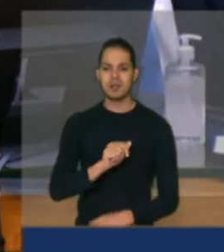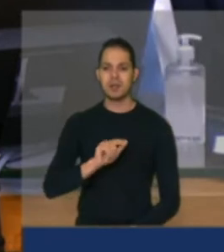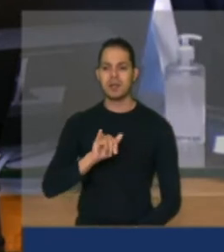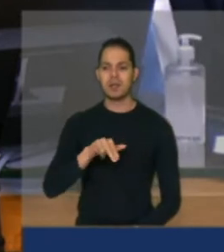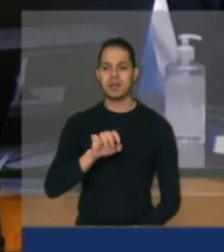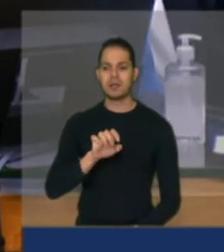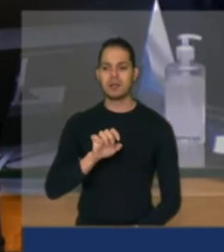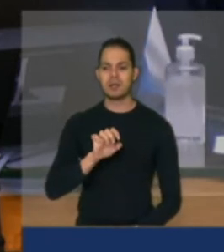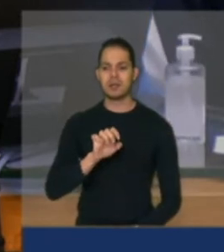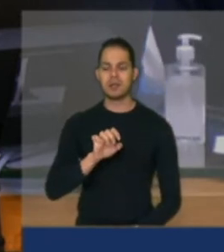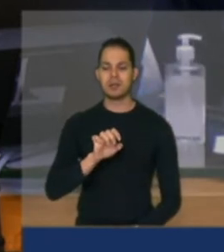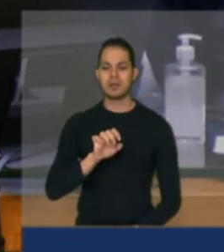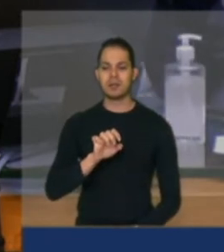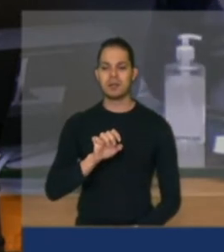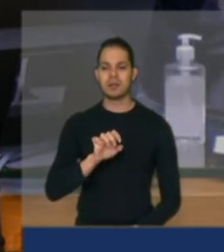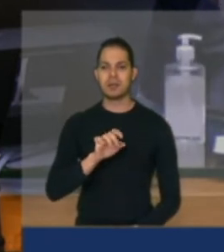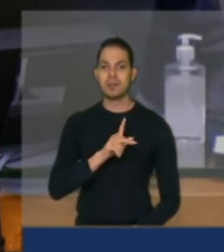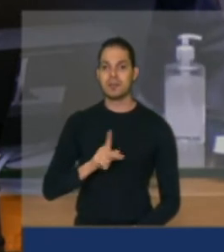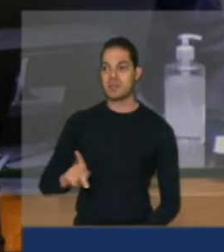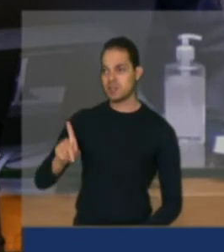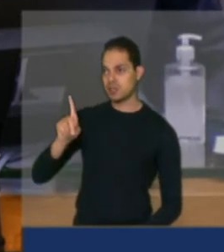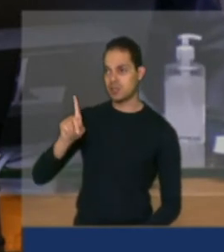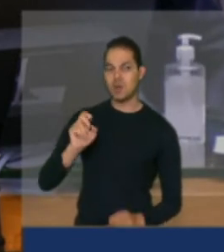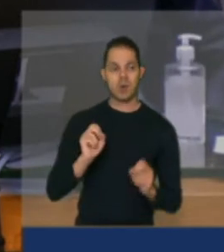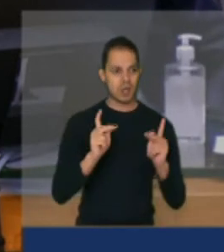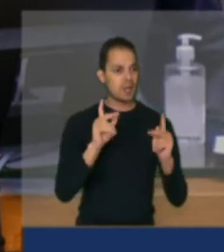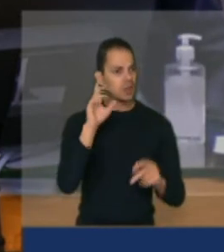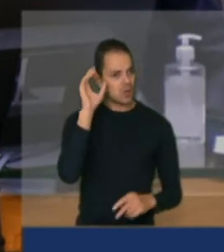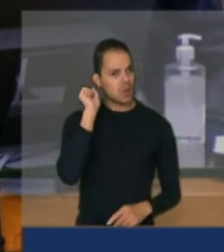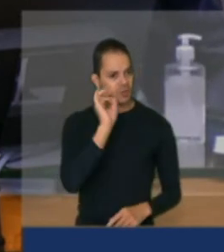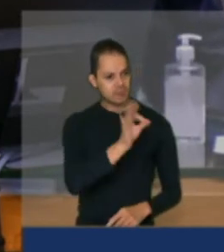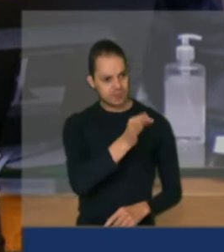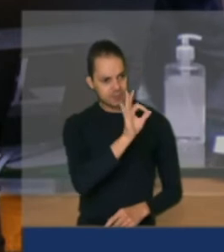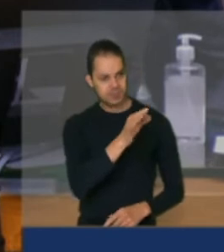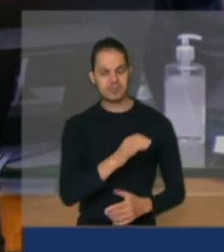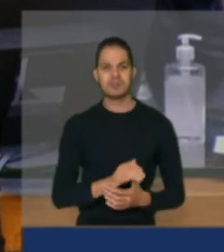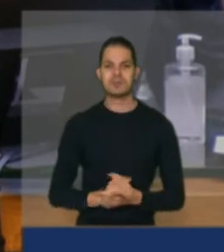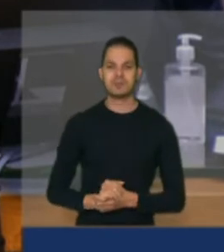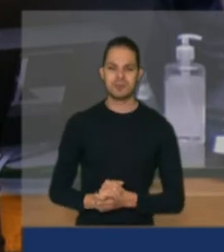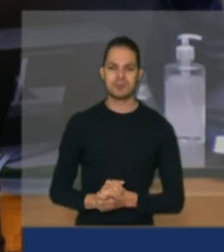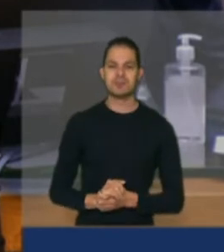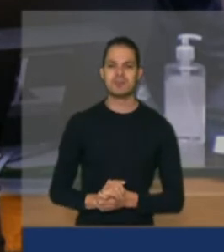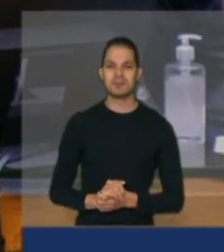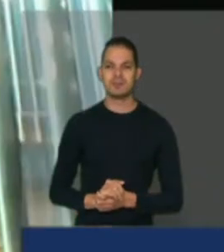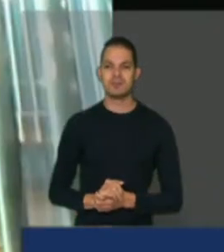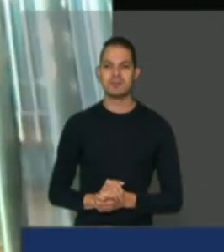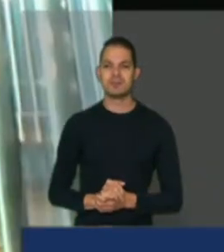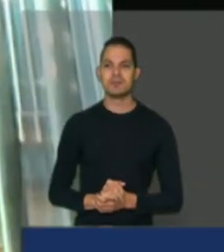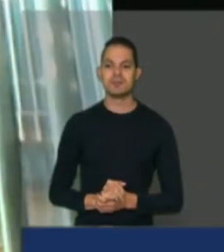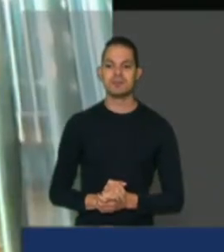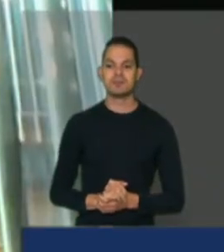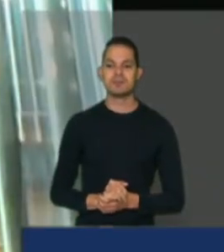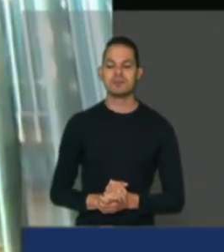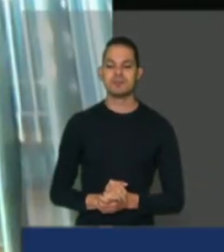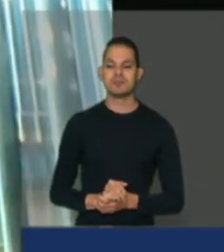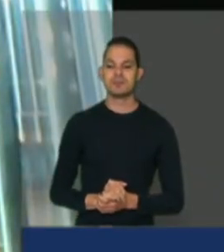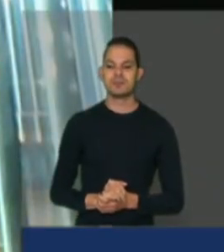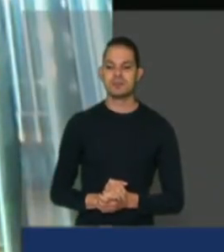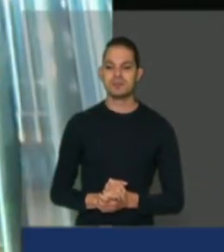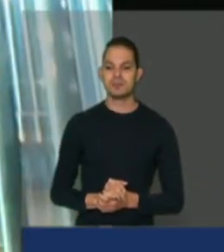DEPUTADA ALINE ALINE. -- [DEPUTADA]: PRESIDENTE. -- [PRESIDENTE]: ESTAMOS OUVINDO V.EXA. JÁ, DEPUTADA ALINE. [DEPUTADA]: É QUE APARECE PRA MIM QUE ESTÁ FECHADO O SOM AÍ. -- [PRESIDENTE]: MAS